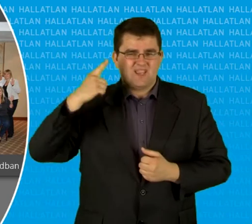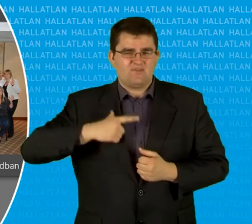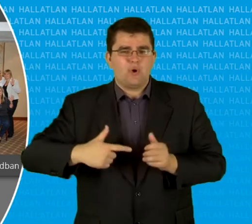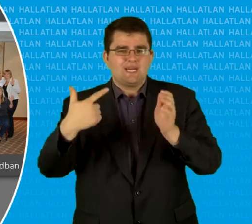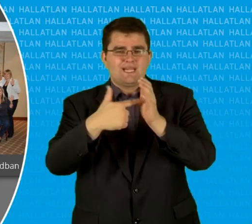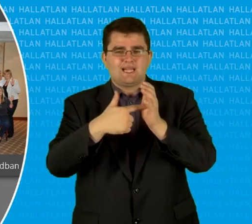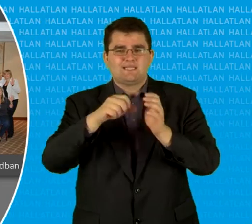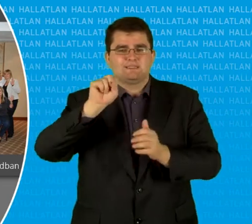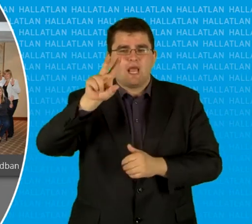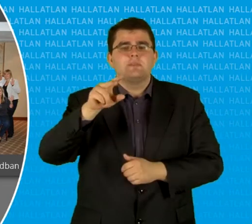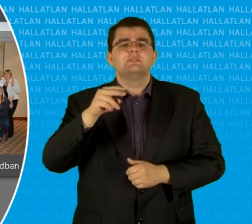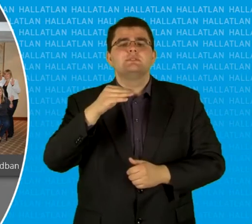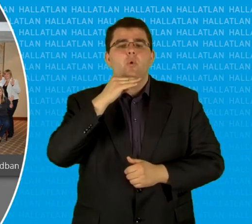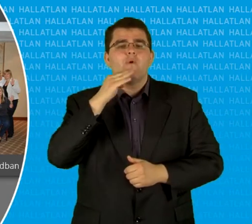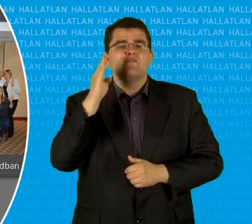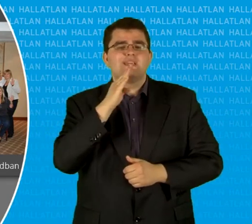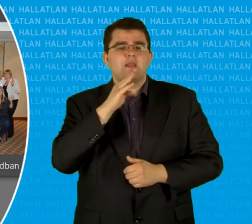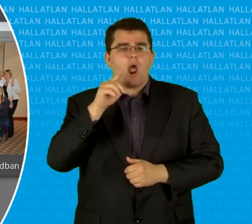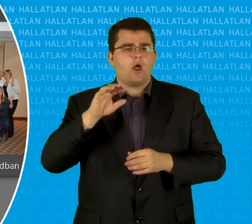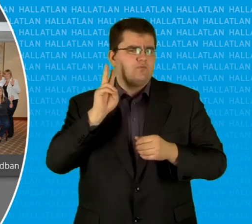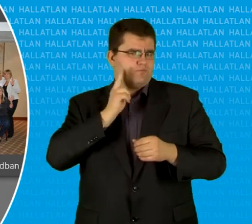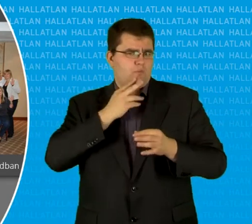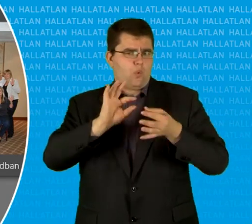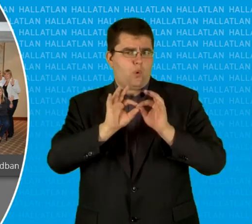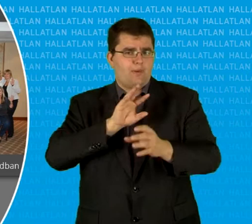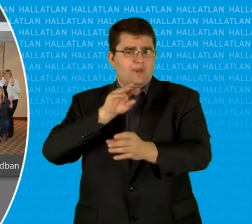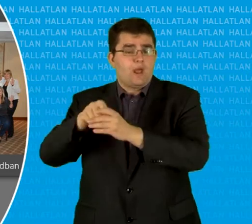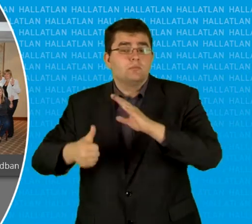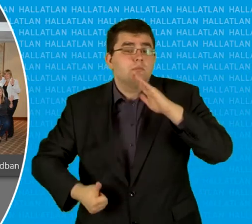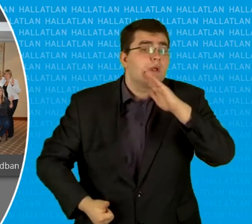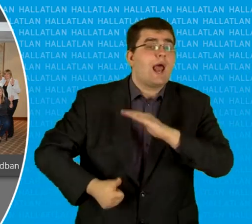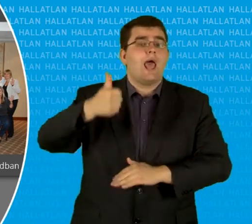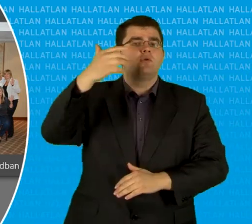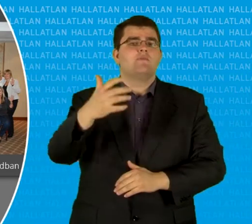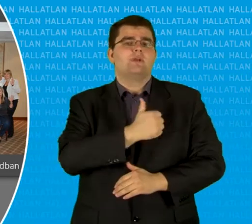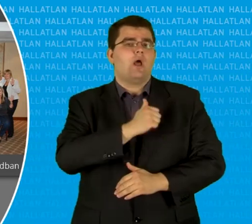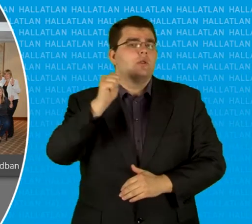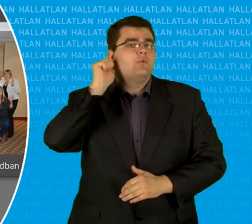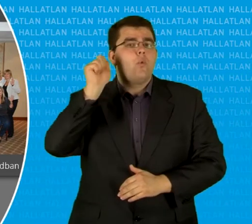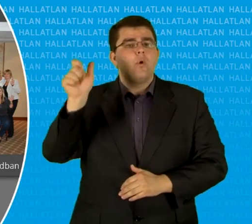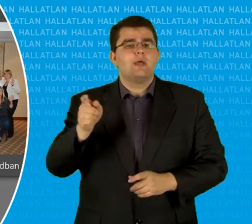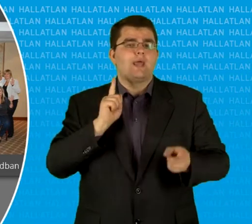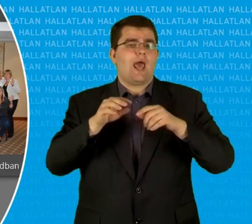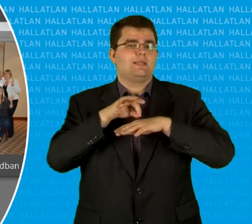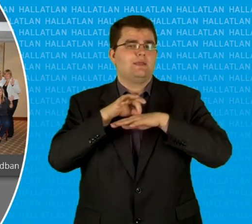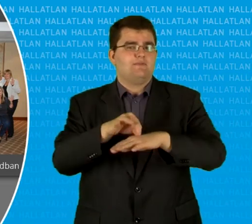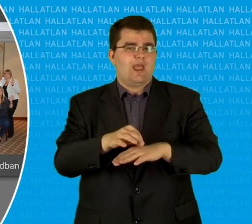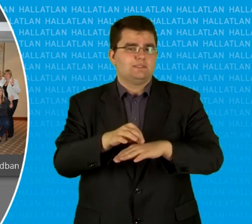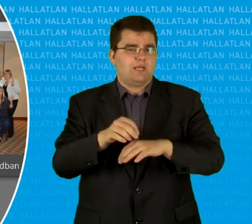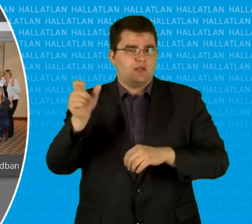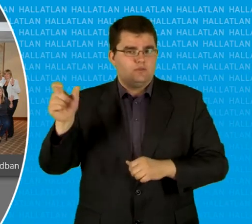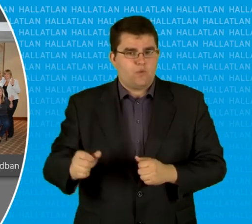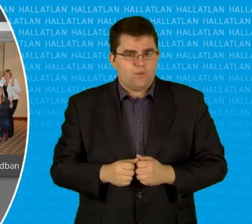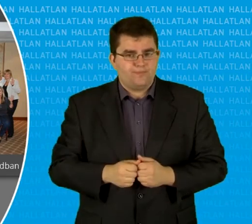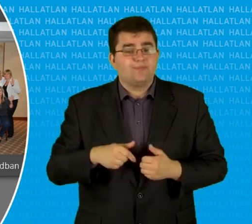Az első női játékvezető 2013-ban debütált a szófiai Siketlimpián.